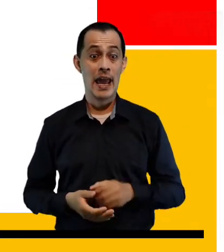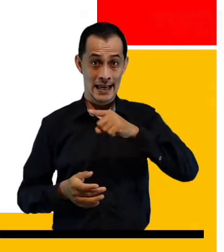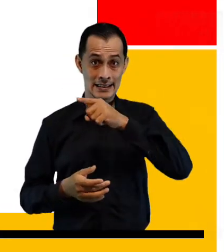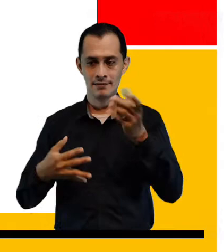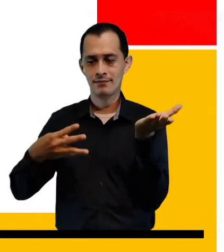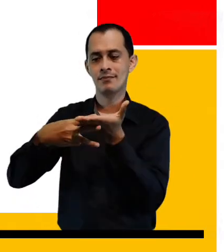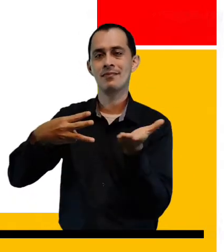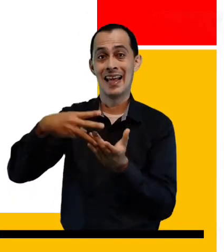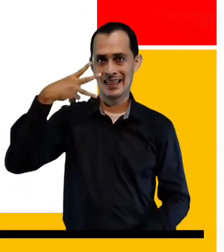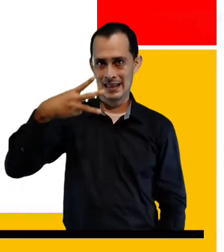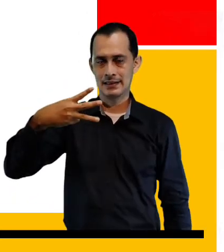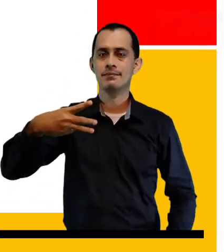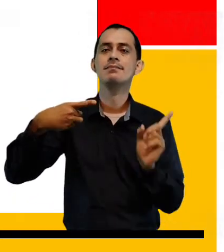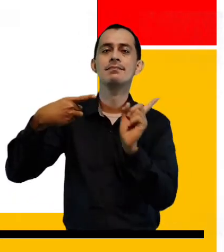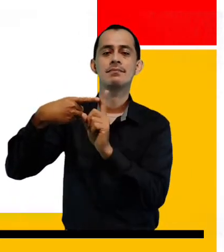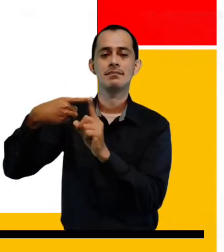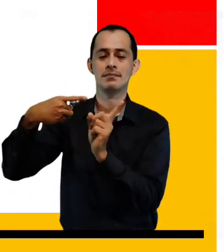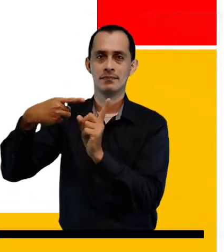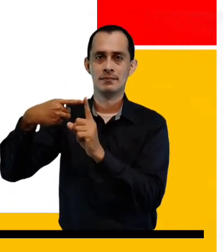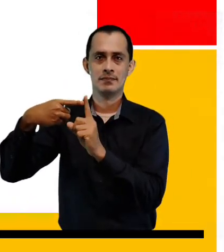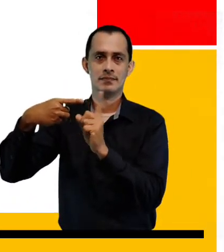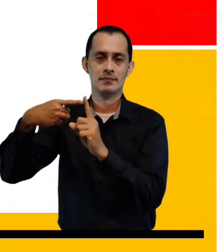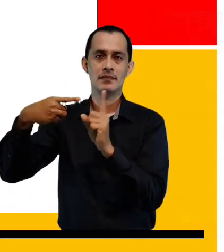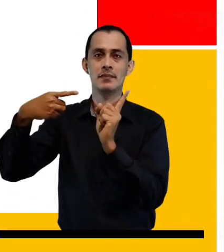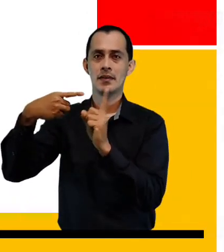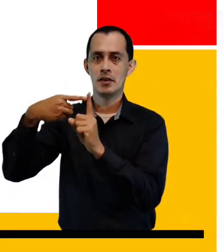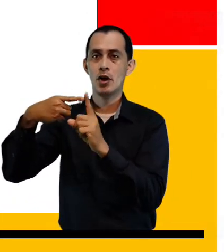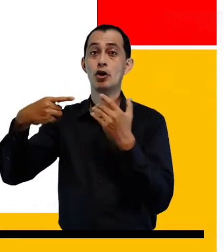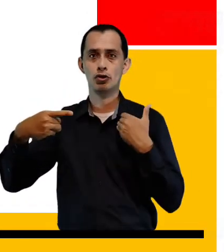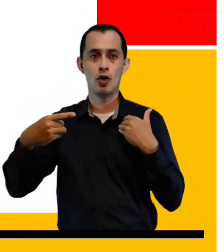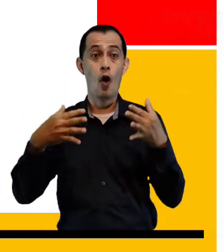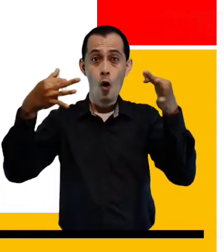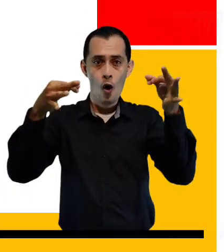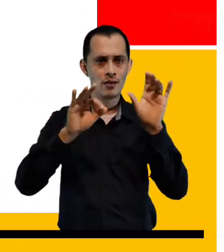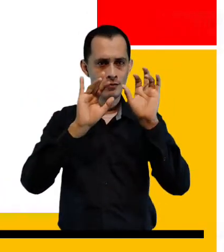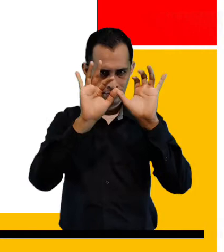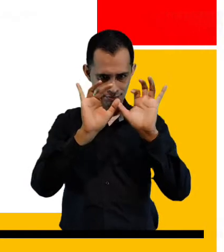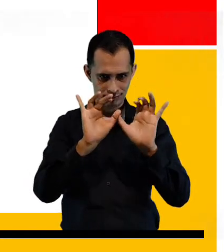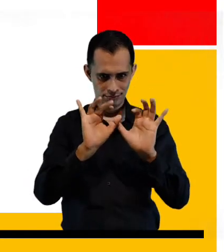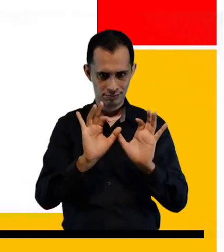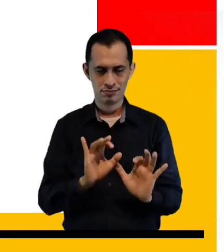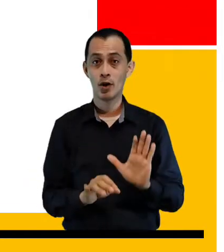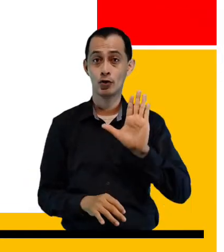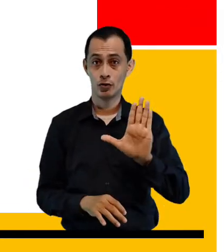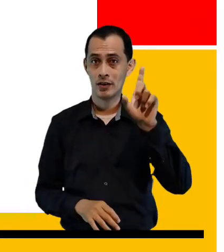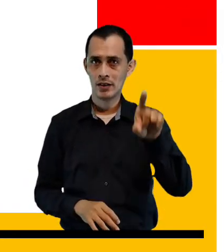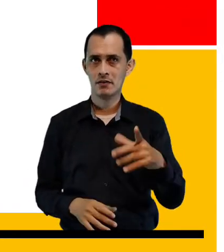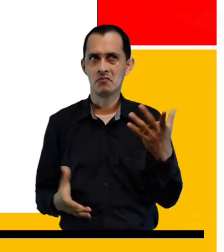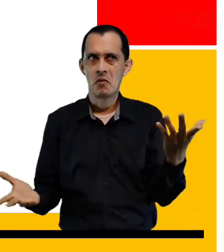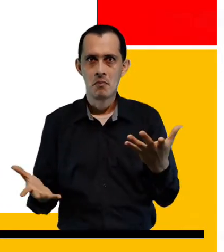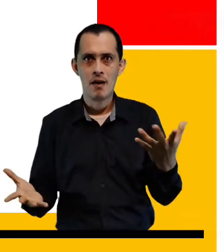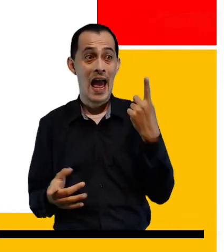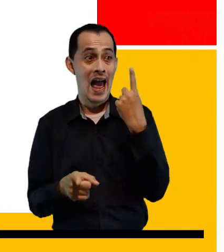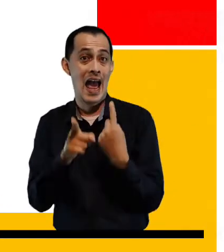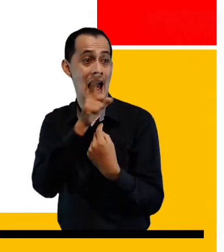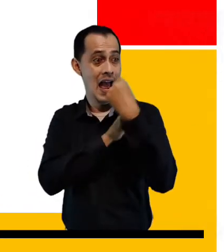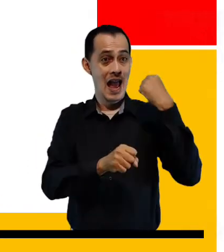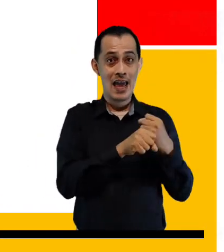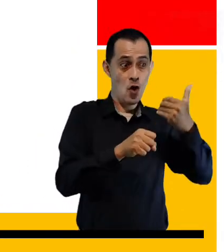la elaboración de la declaración misma, la cual se hace del año fiscal inmediatamente anterior,